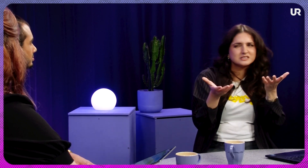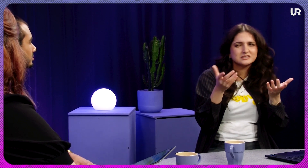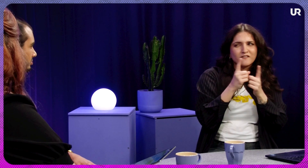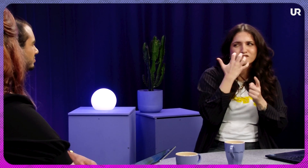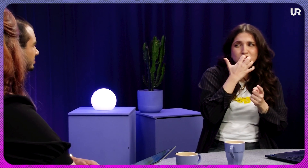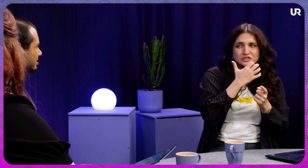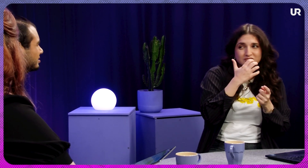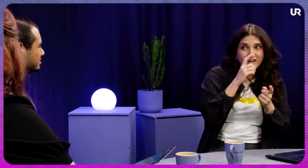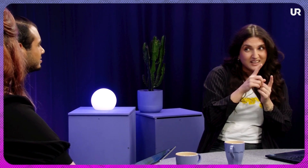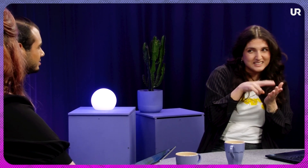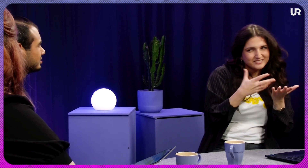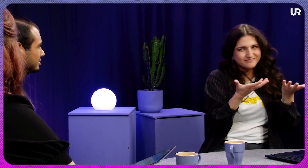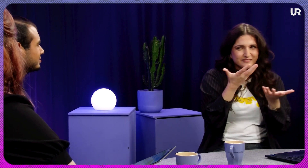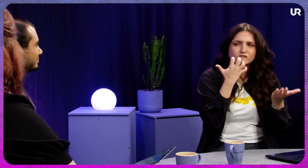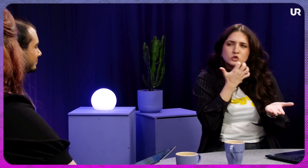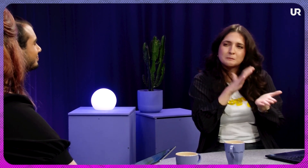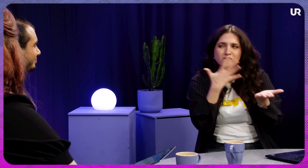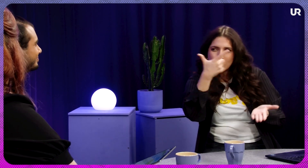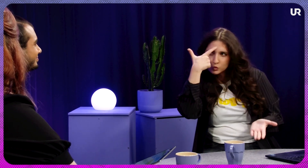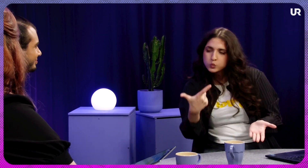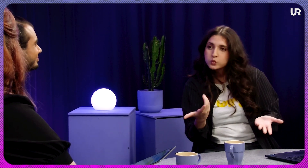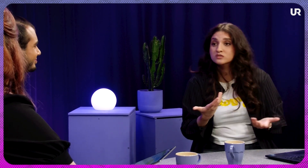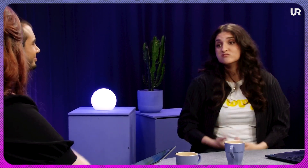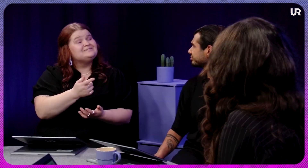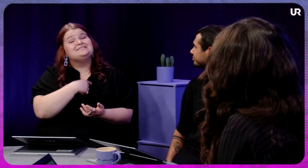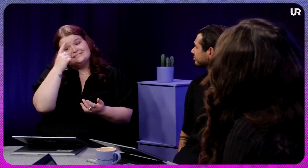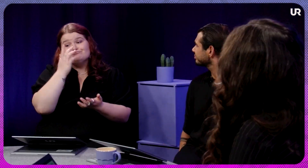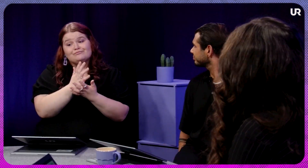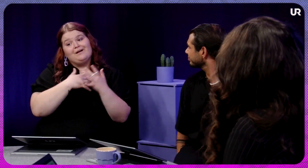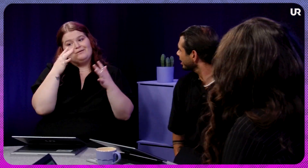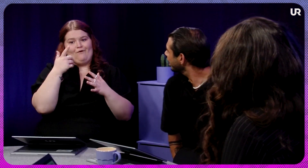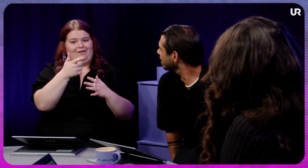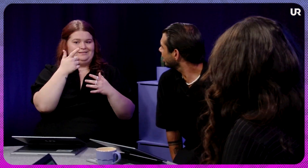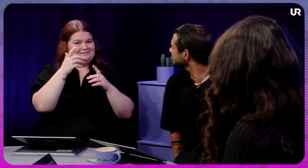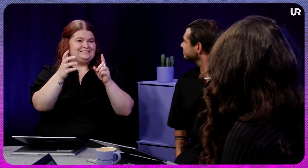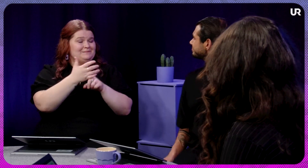Men om det inte finns flera källor ska man vara mer försiktig.